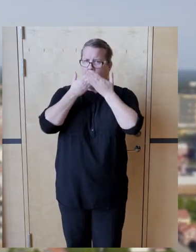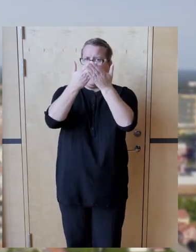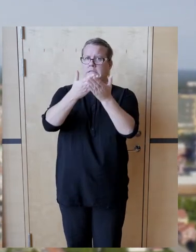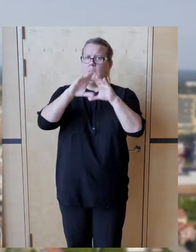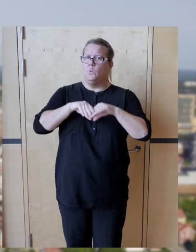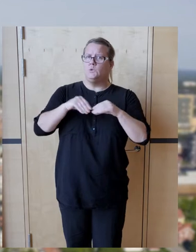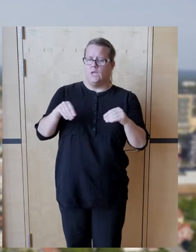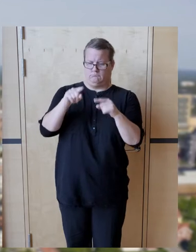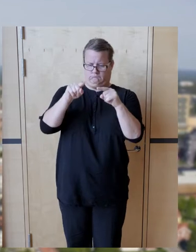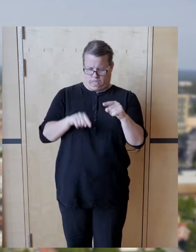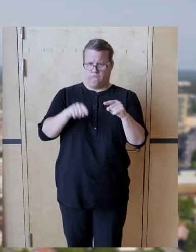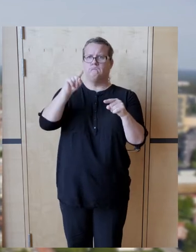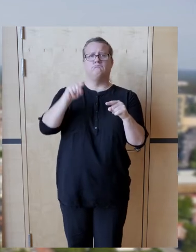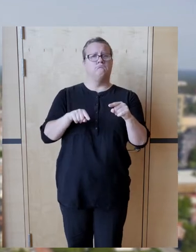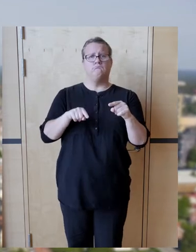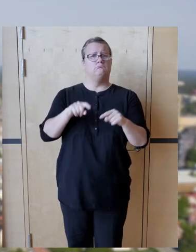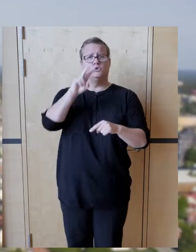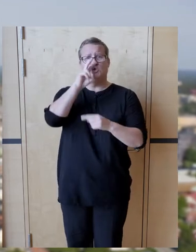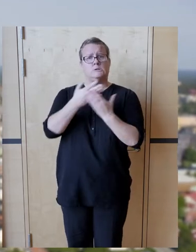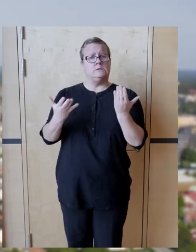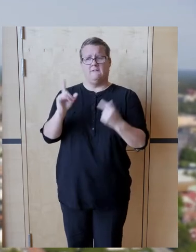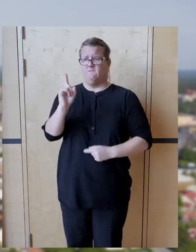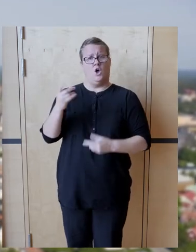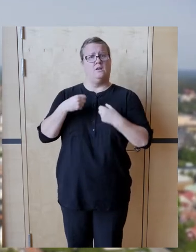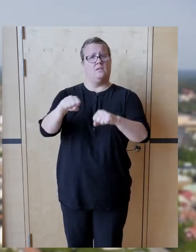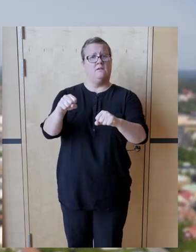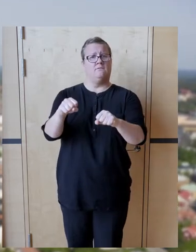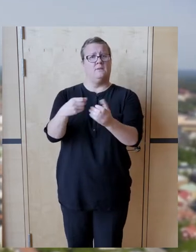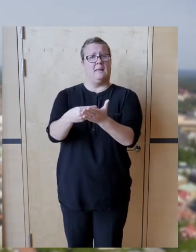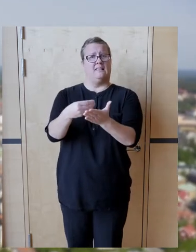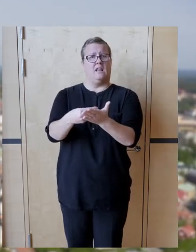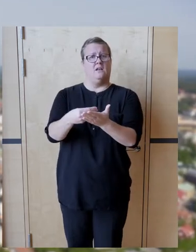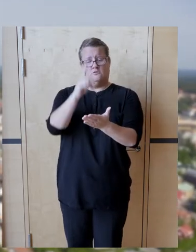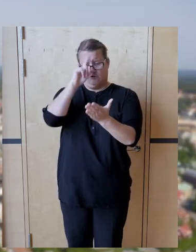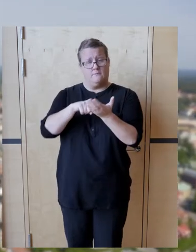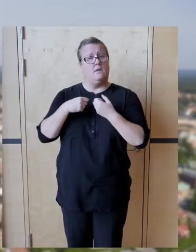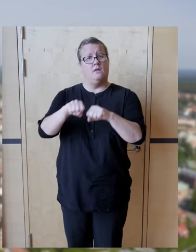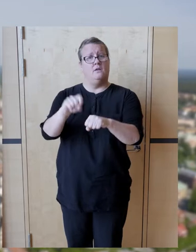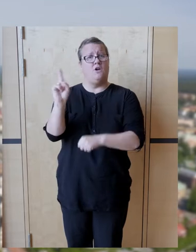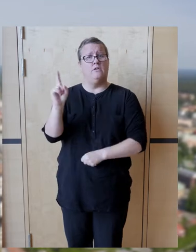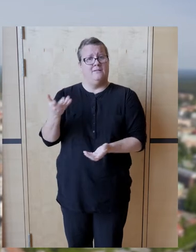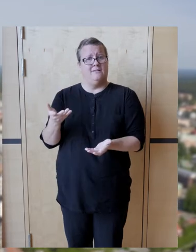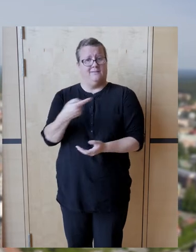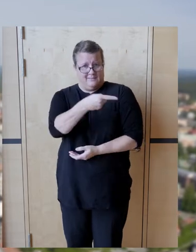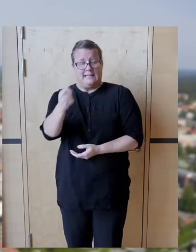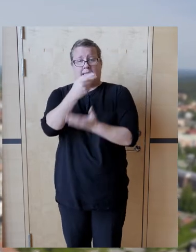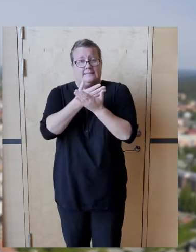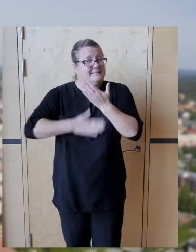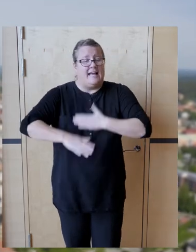Där kan jag inte hitta de här livsmedlen allt som krävs för att sätta igång ett sånt här boende så ni får gärna p På de pengarna så blir det verkligen